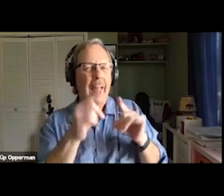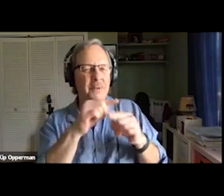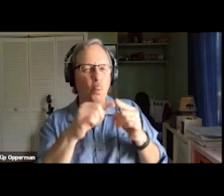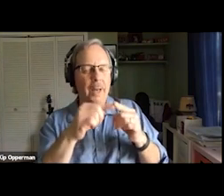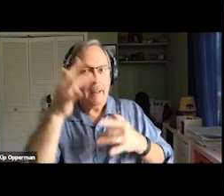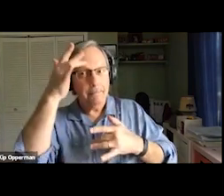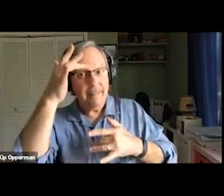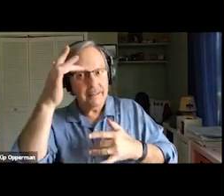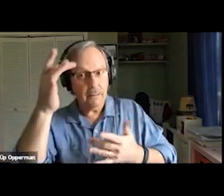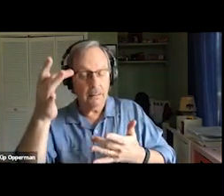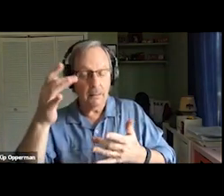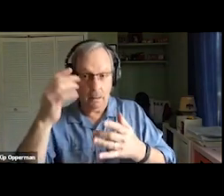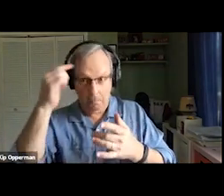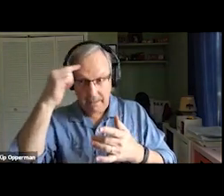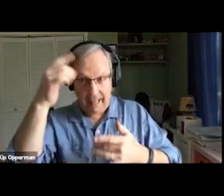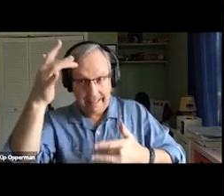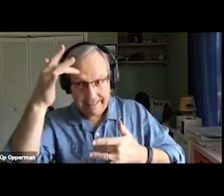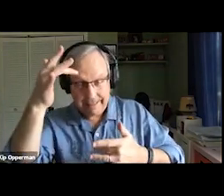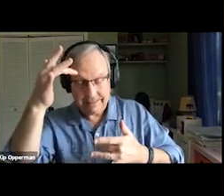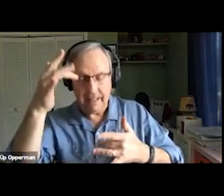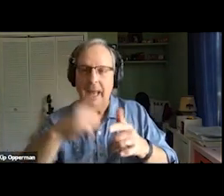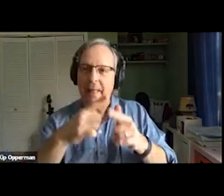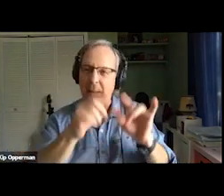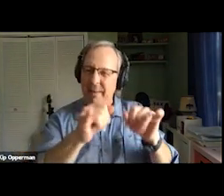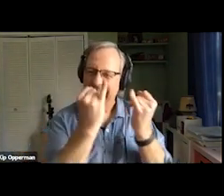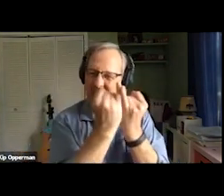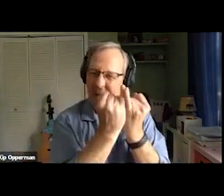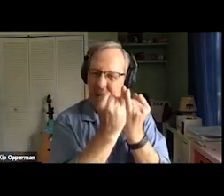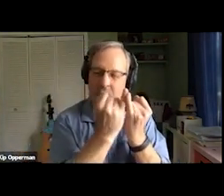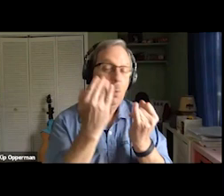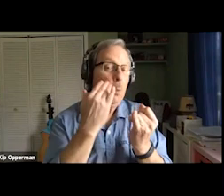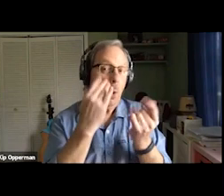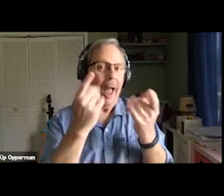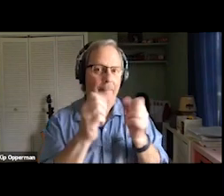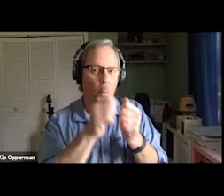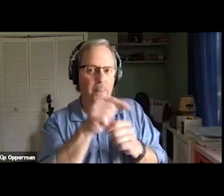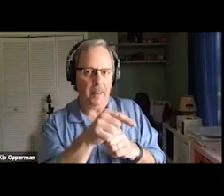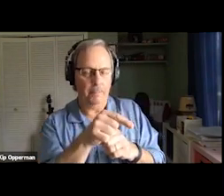a todos realmente, es difícil. Por lo tanto, el personal ha estado haciendo todo lo posible,